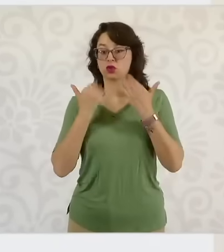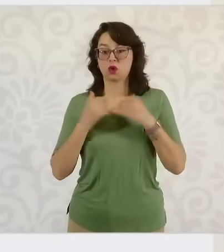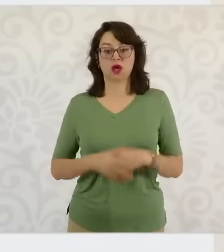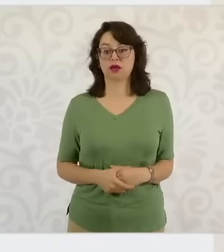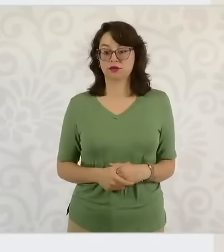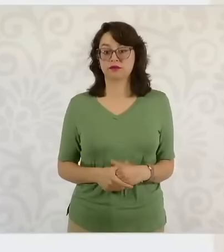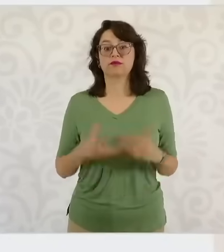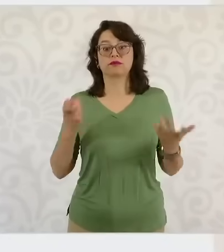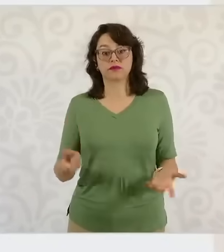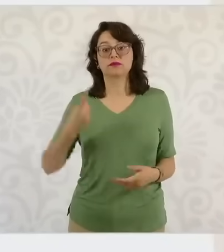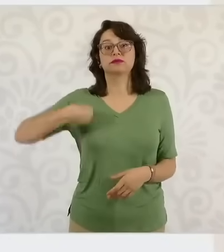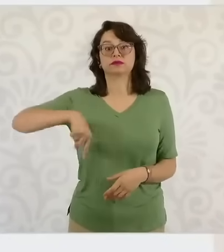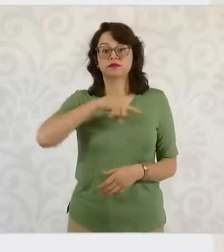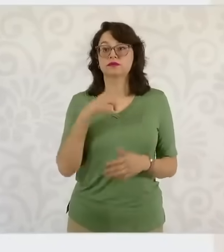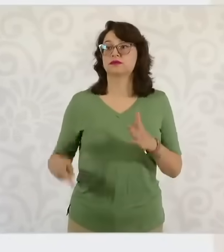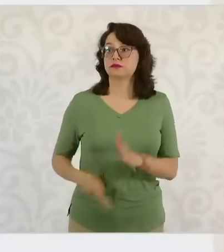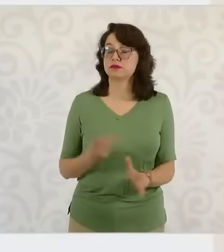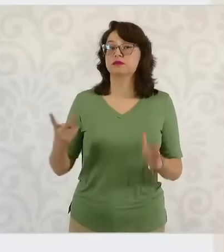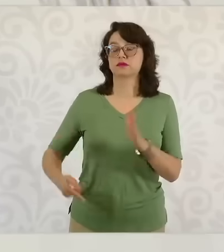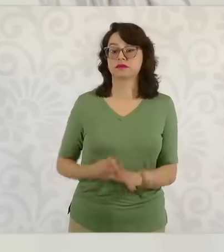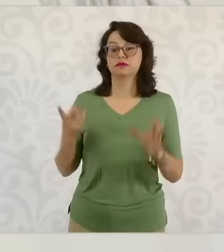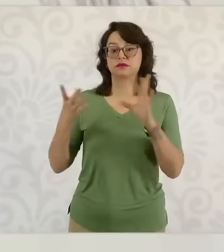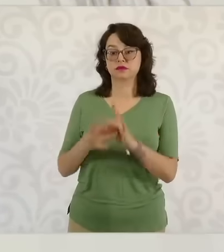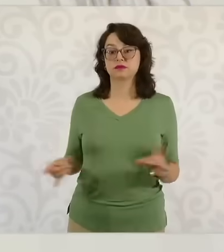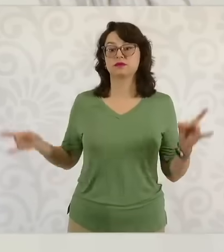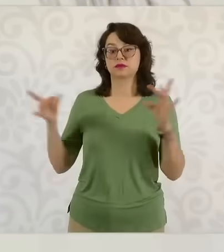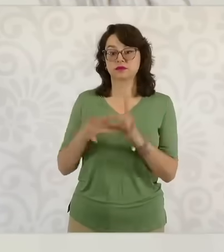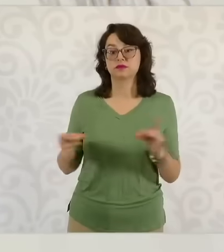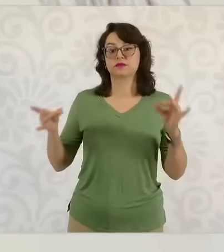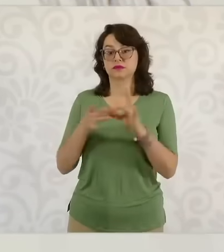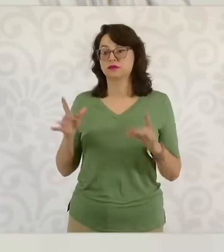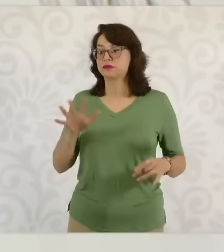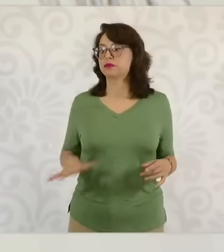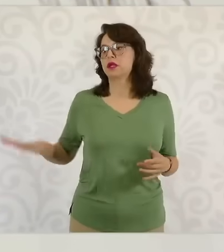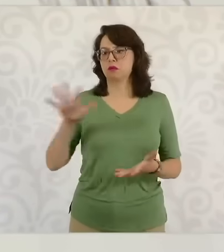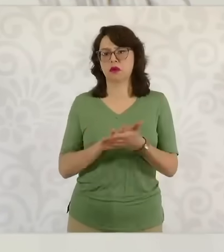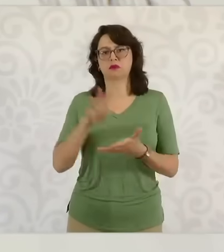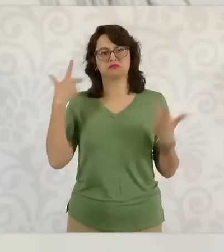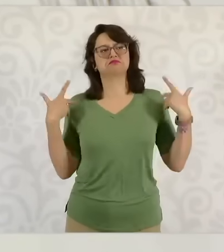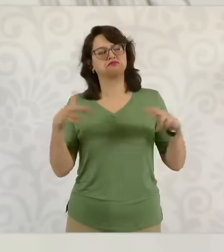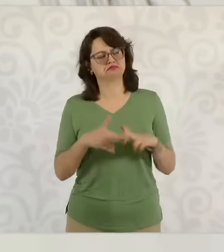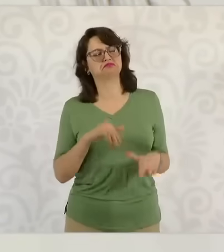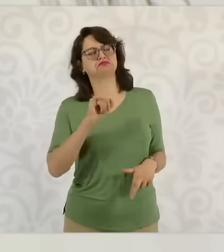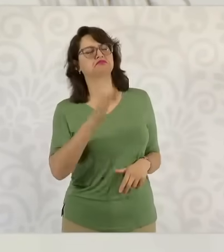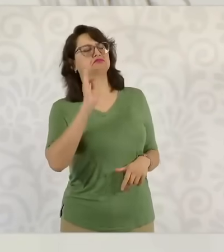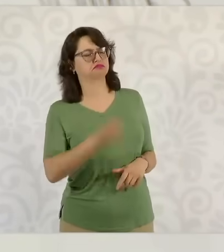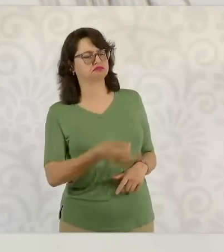que hemos estado insistiendo permanentemente y la mayoría de los maestros y maestras lo reconoce la